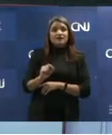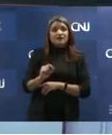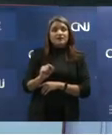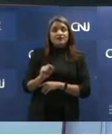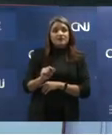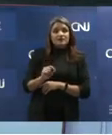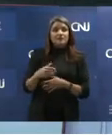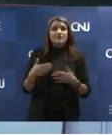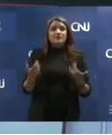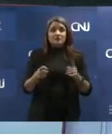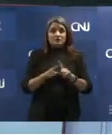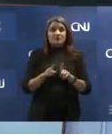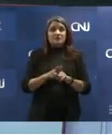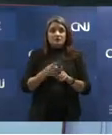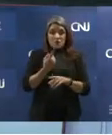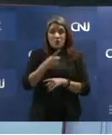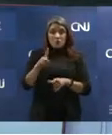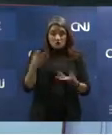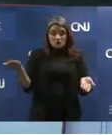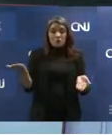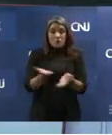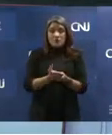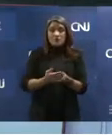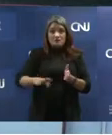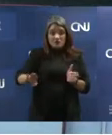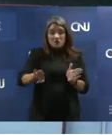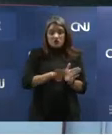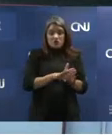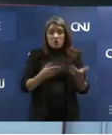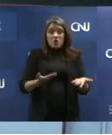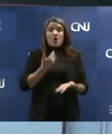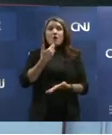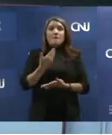que chegou agora mais recente de um pedido de providências de 2019.